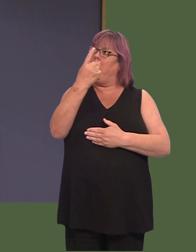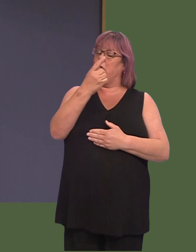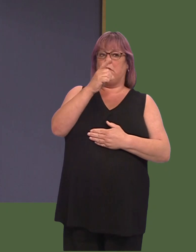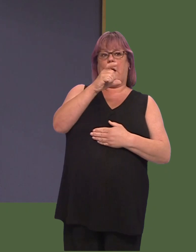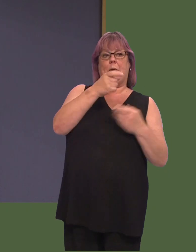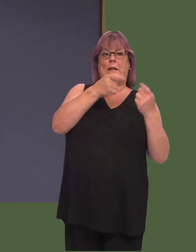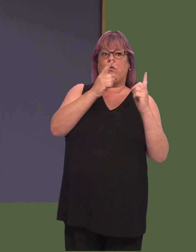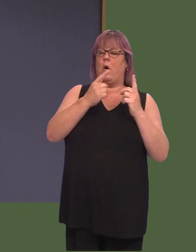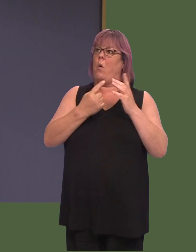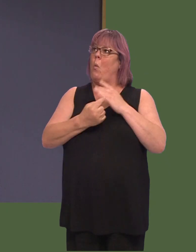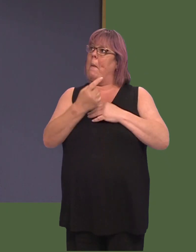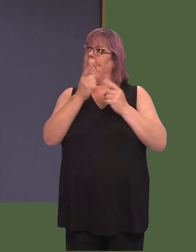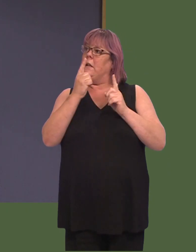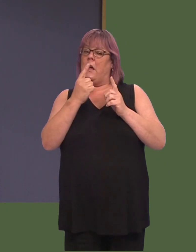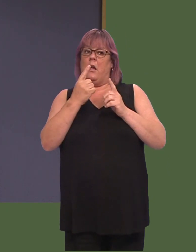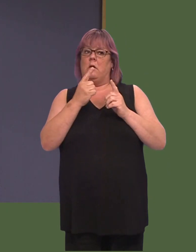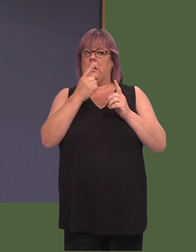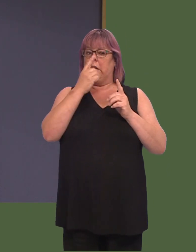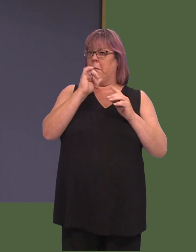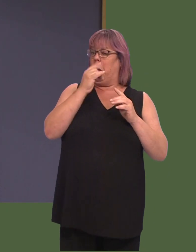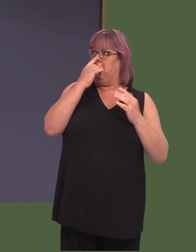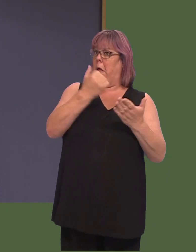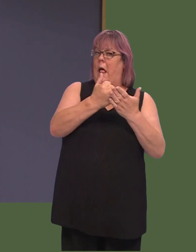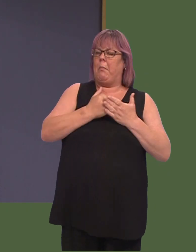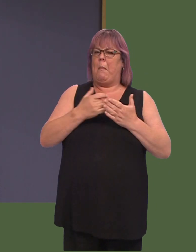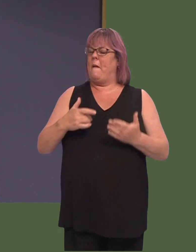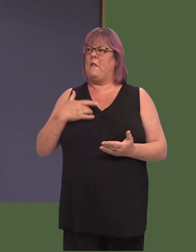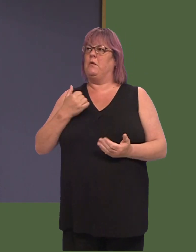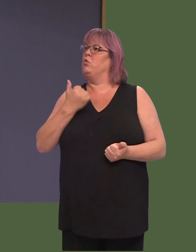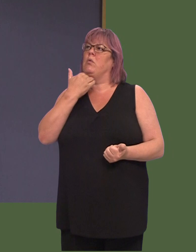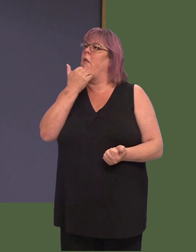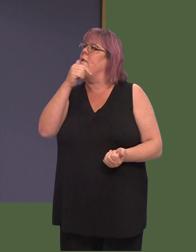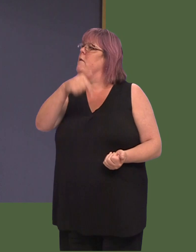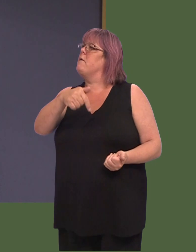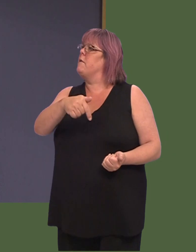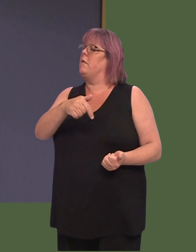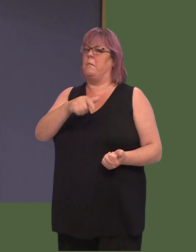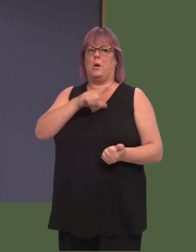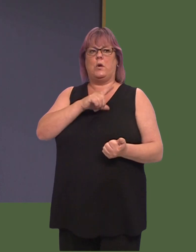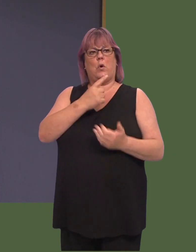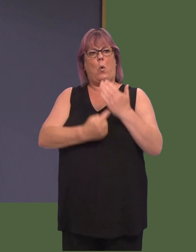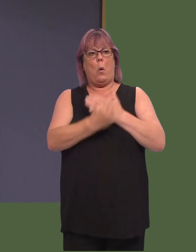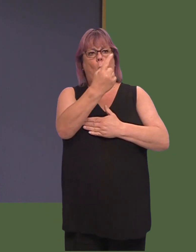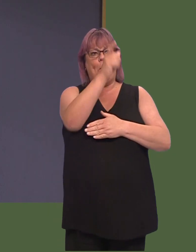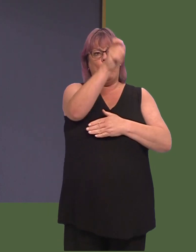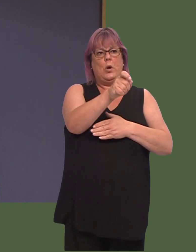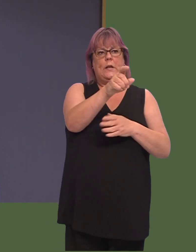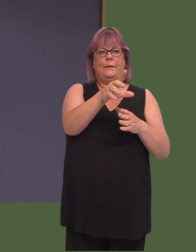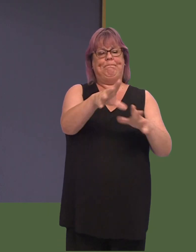meysydd weithiau'n gallu bod yn gryfder, ond i fi, yn yr achos yma, mae'n amlwg yn wendid, oherwydd nid oes dim un person yn cymryd gafael, yn cymryd perchnogaeth o'r gwelliannau ac